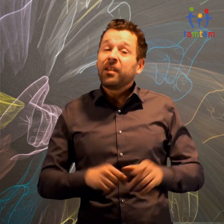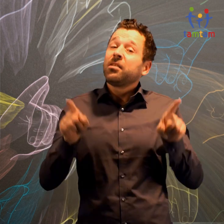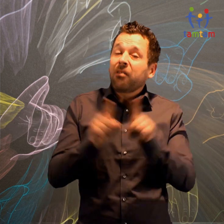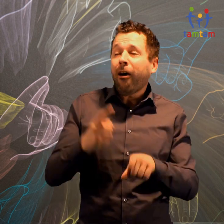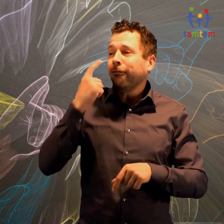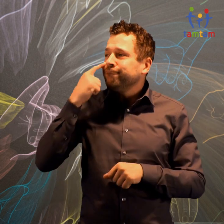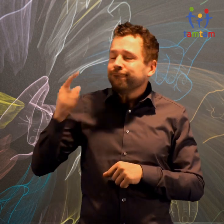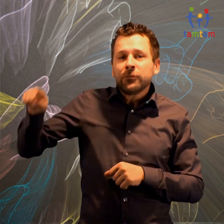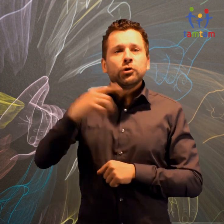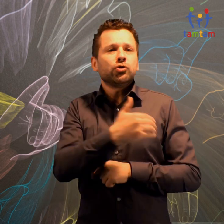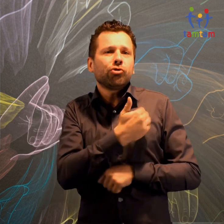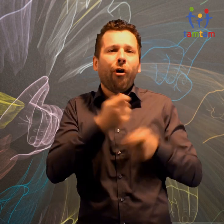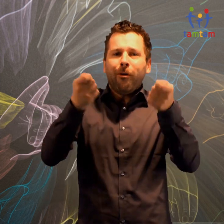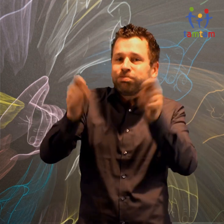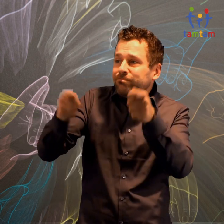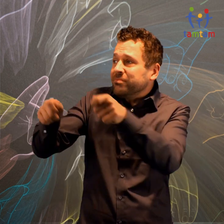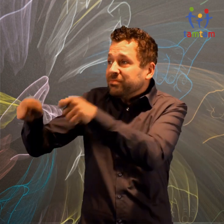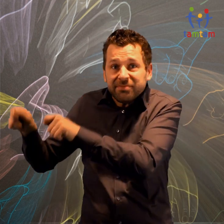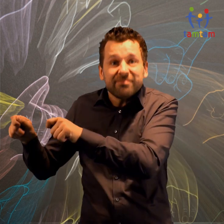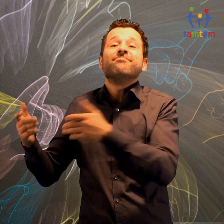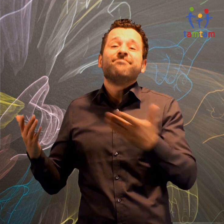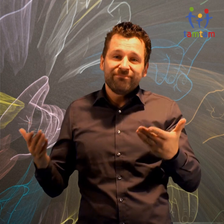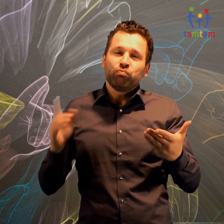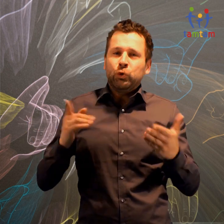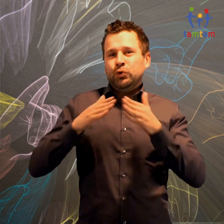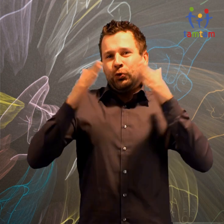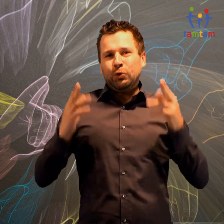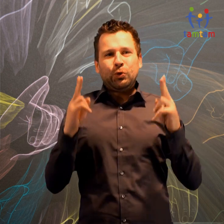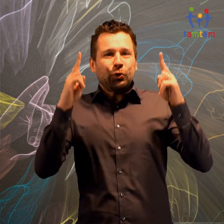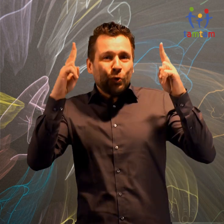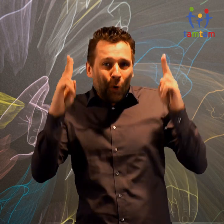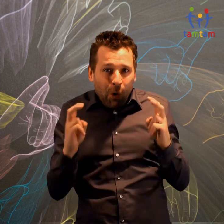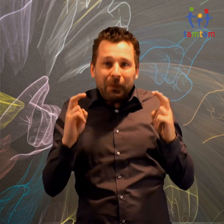Nebo: ,,Také školy jsou zavřené proto,